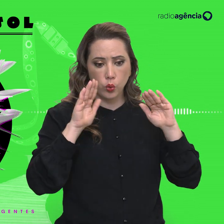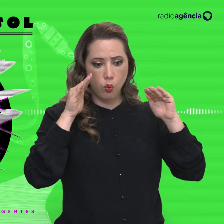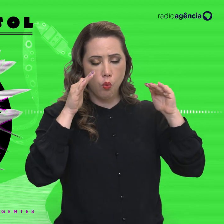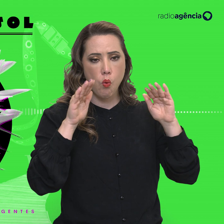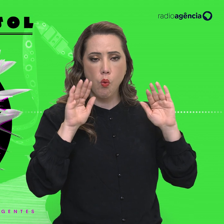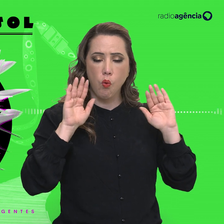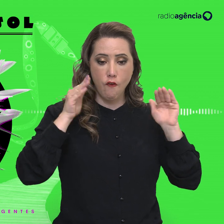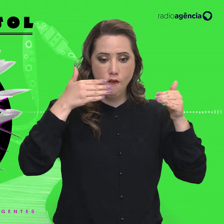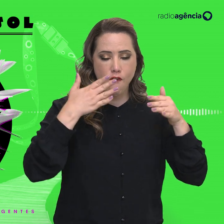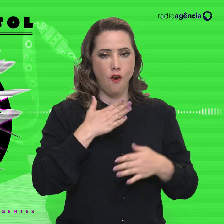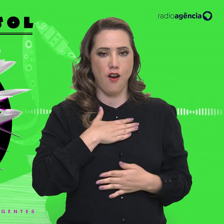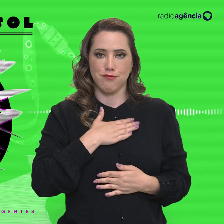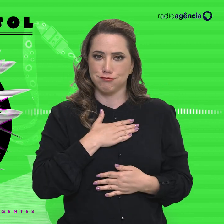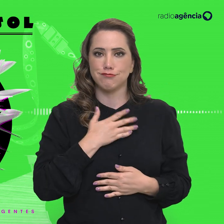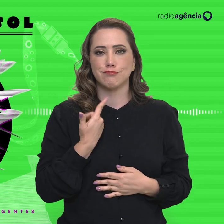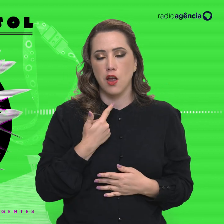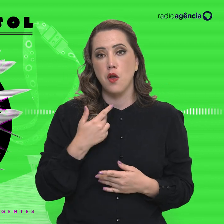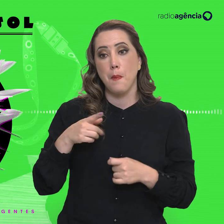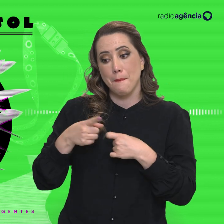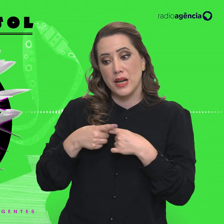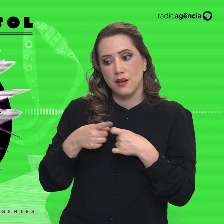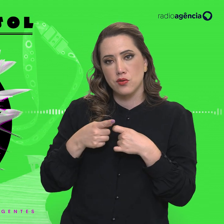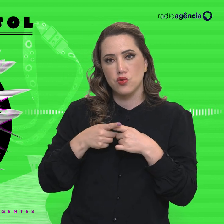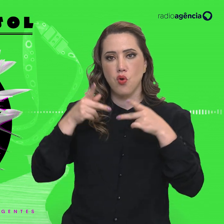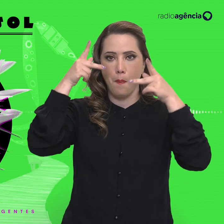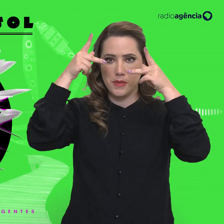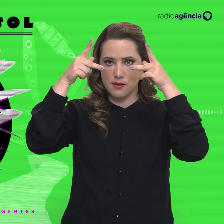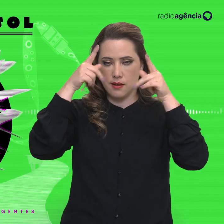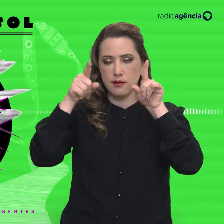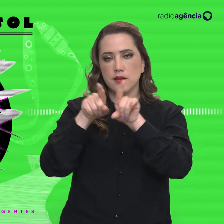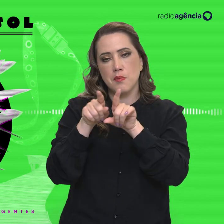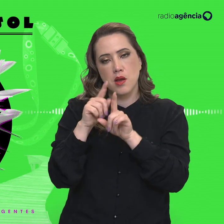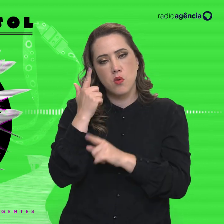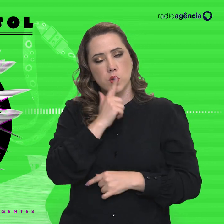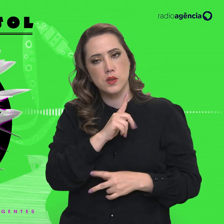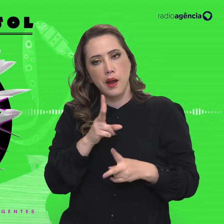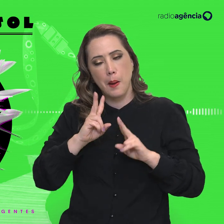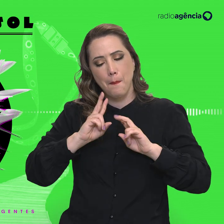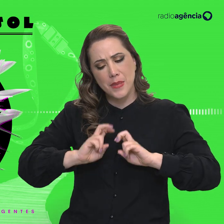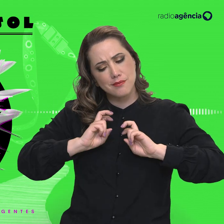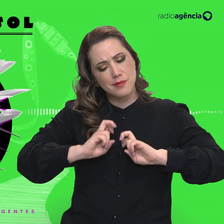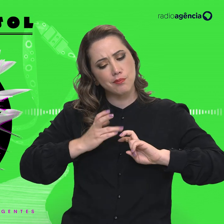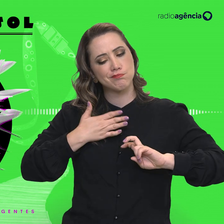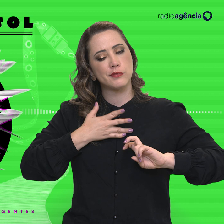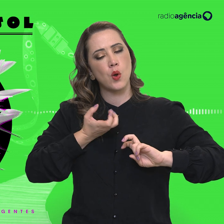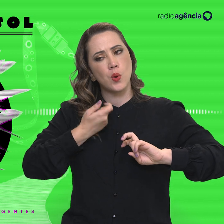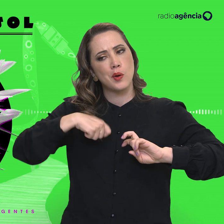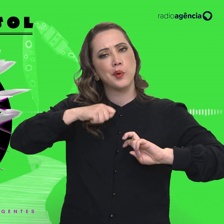Médico psiquiatra consegue identificar melhor quais questões eu preciso resolver